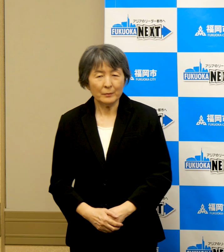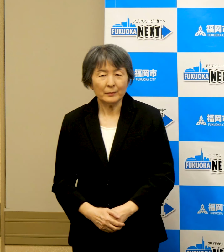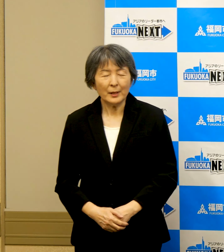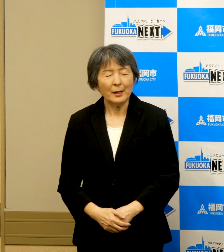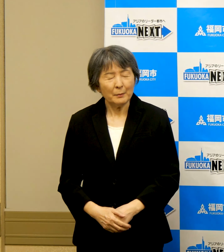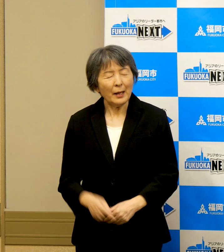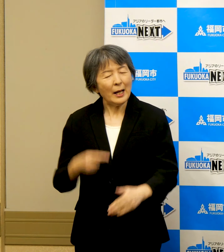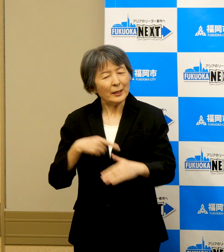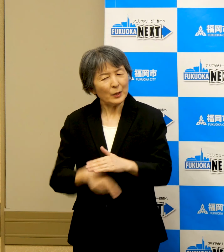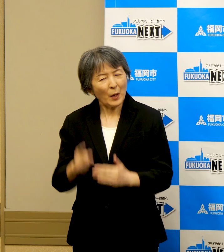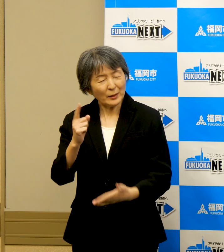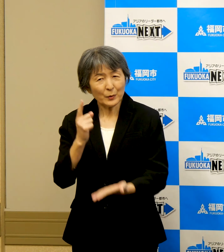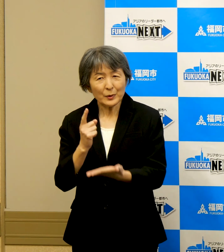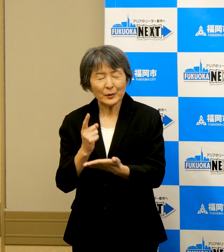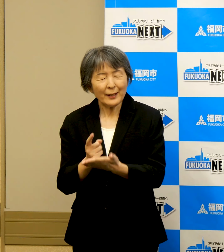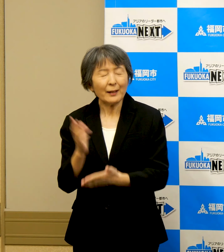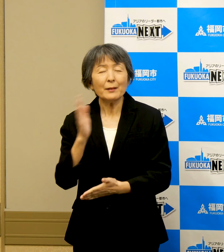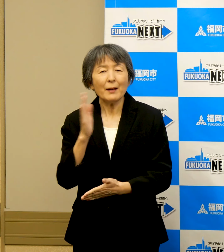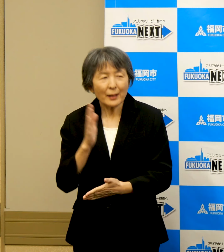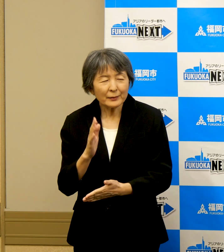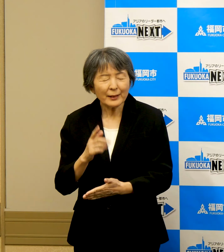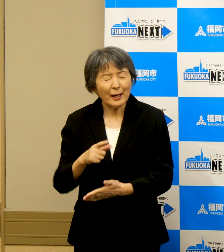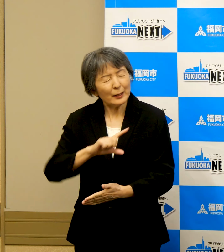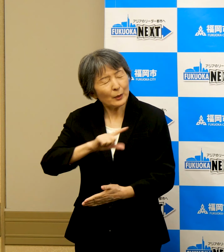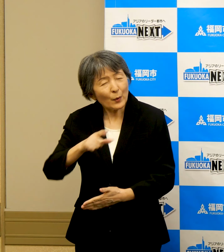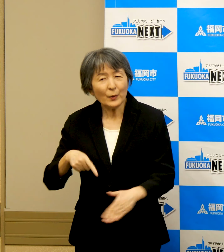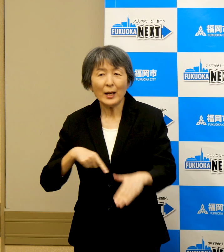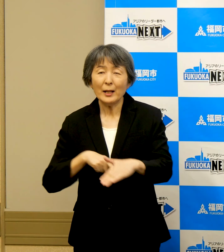集約できないと思うんですが 多分複合的にいろんな理由があると思うんですね